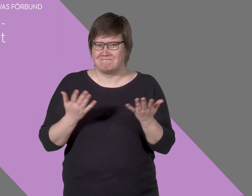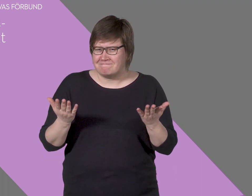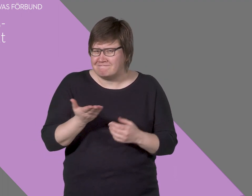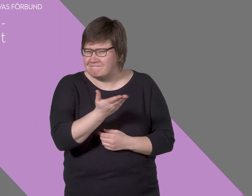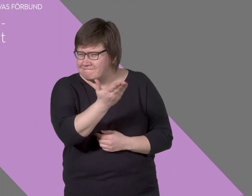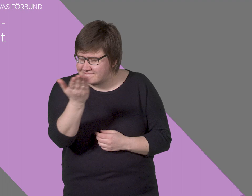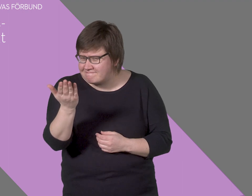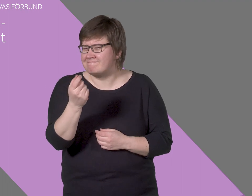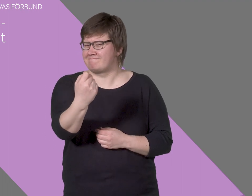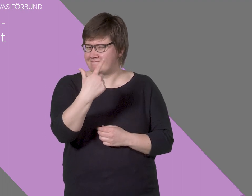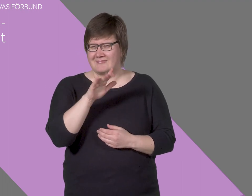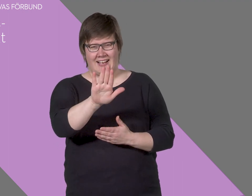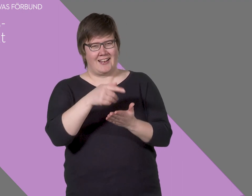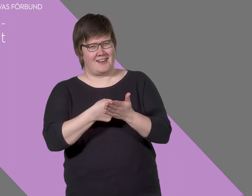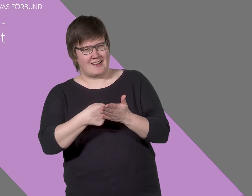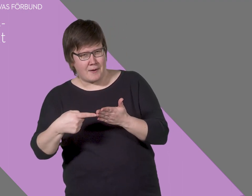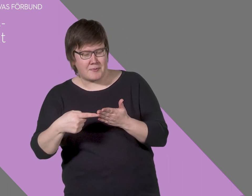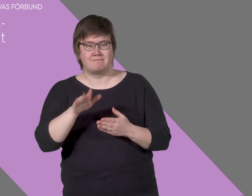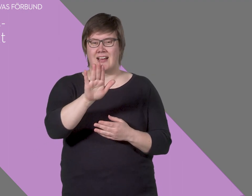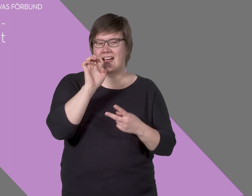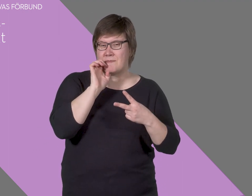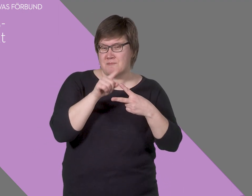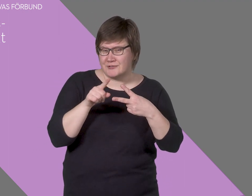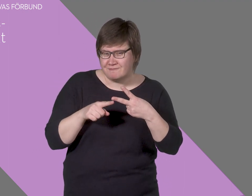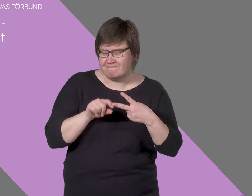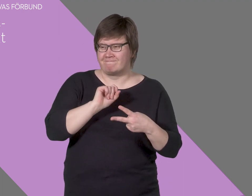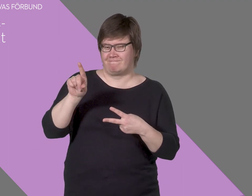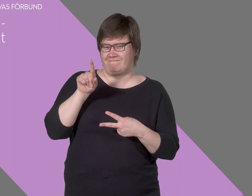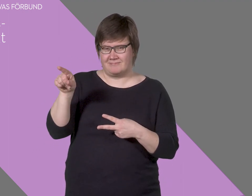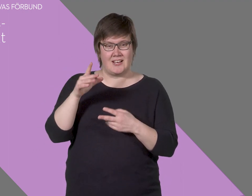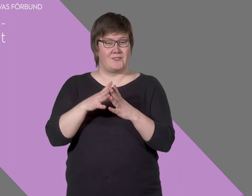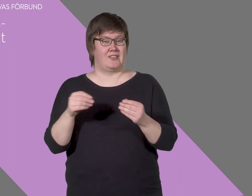Skicka ert namn och er e-postadress till samordnaren -